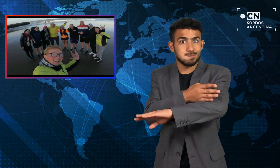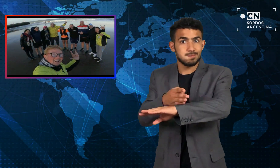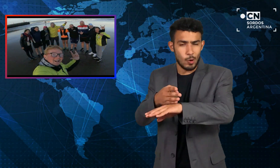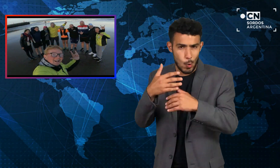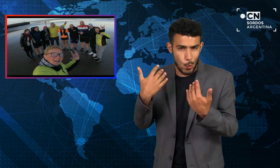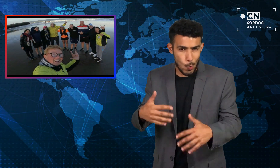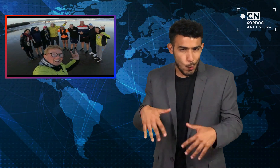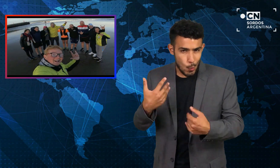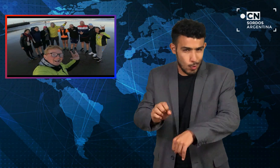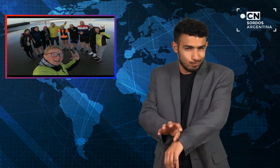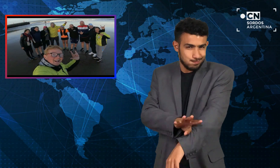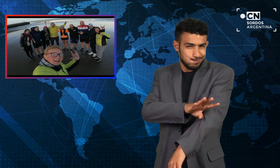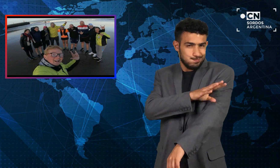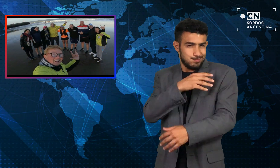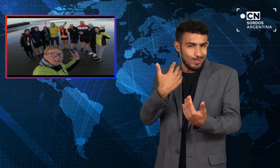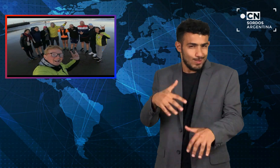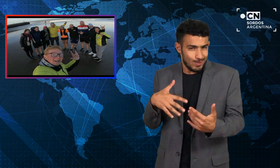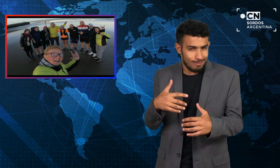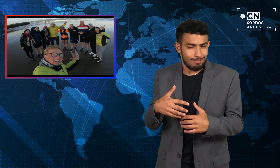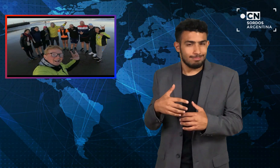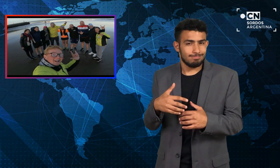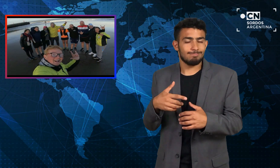¿Vieron todo el video? ¡Guau!